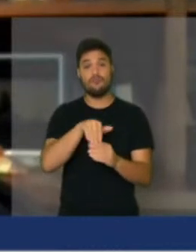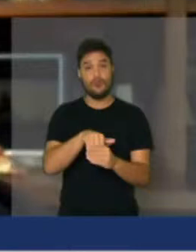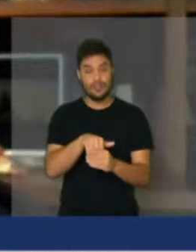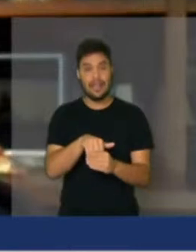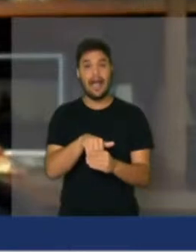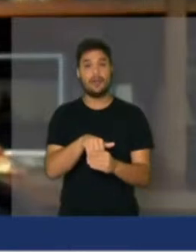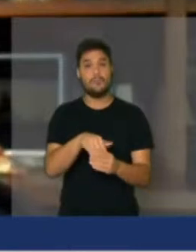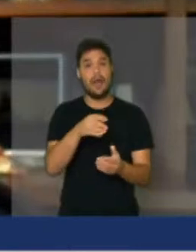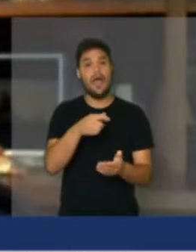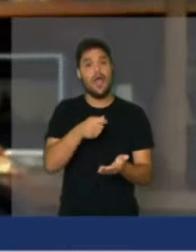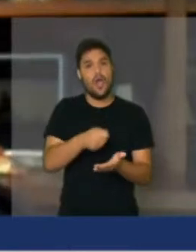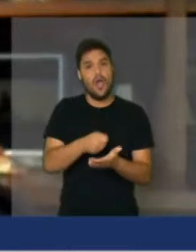QUE VOTARAM PELA CONVOCAÇÃO, PRERROGATIVA DO CONGRESSO, DE